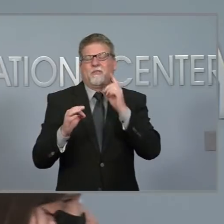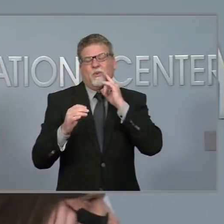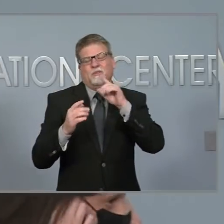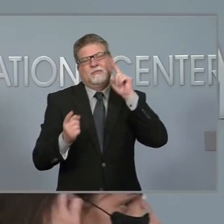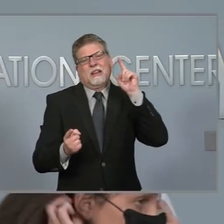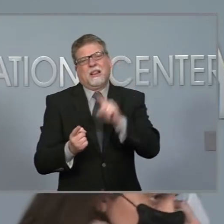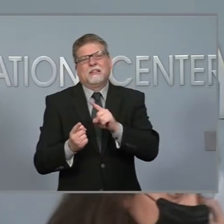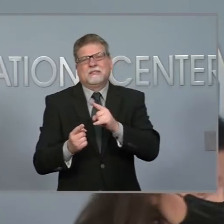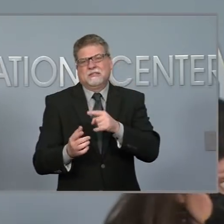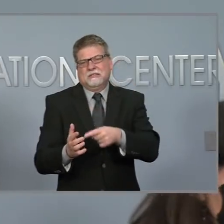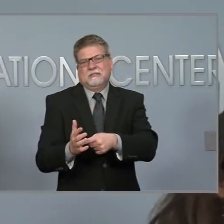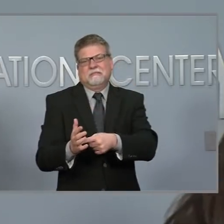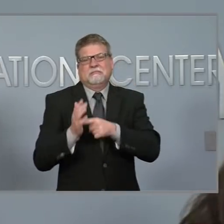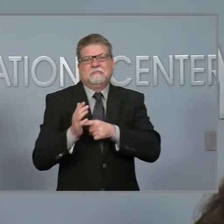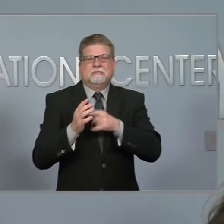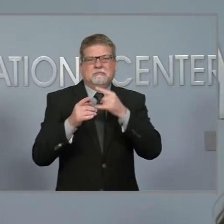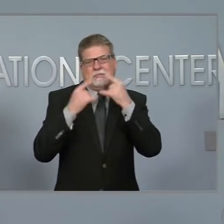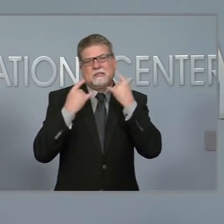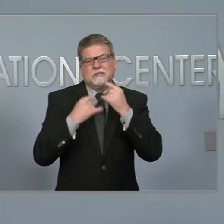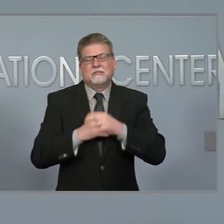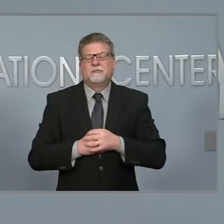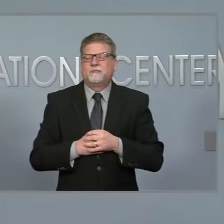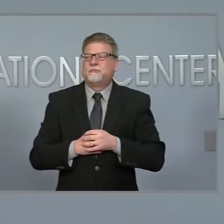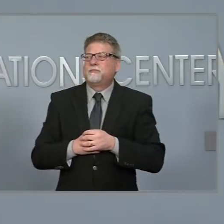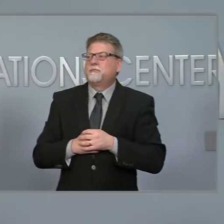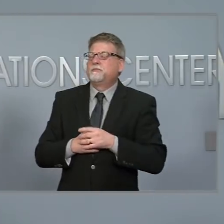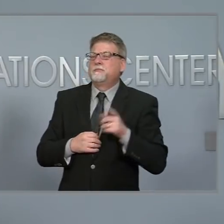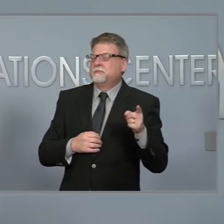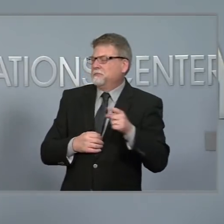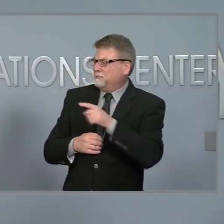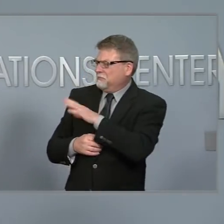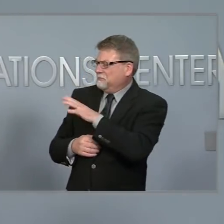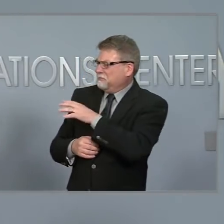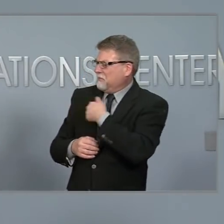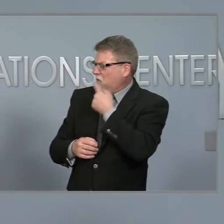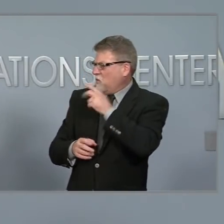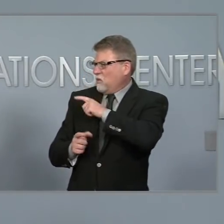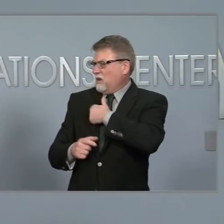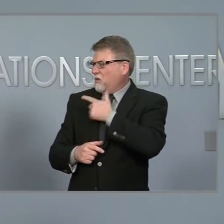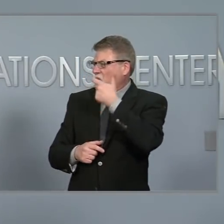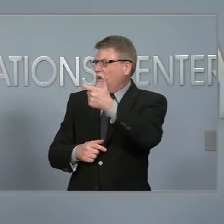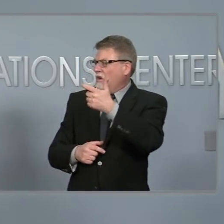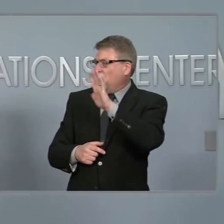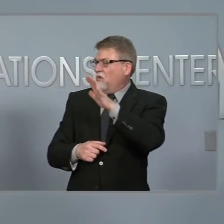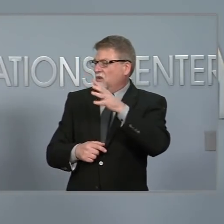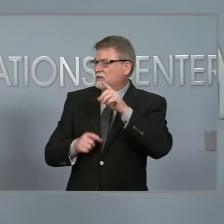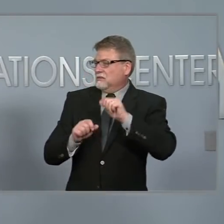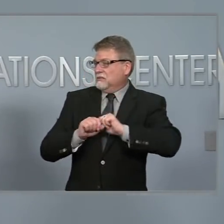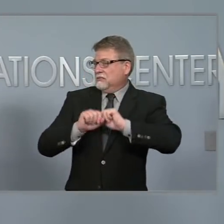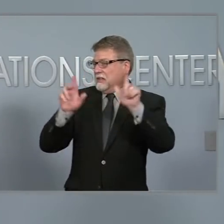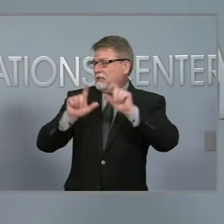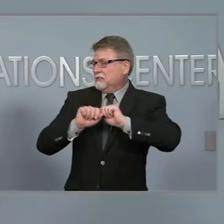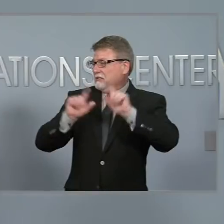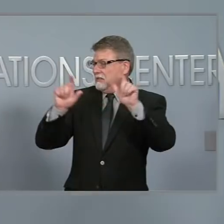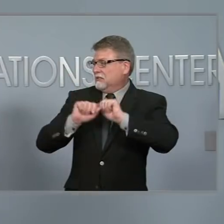están disponibles, y es también donde más en más y cuanto en